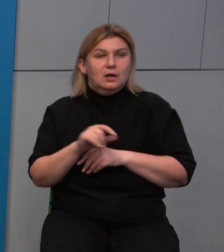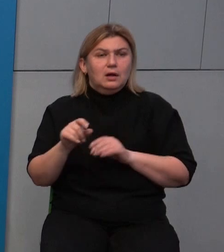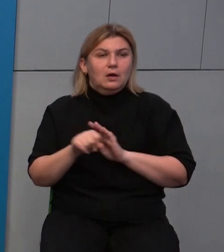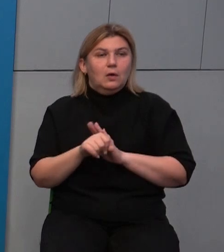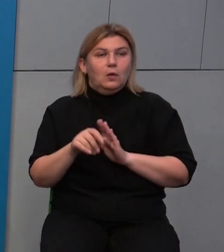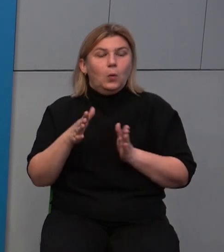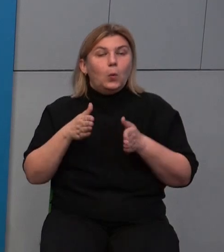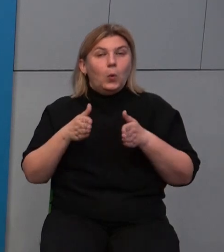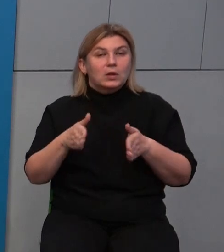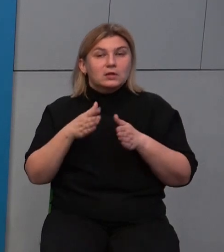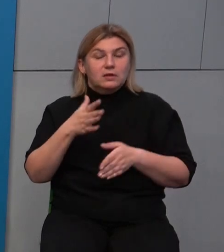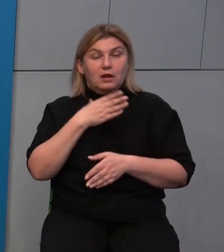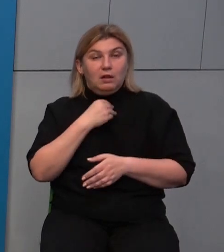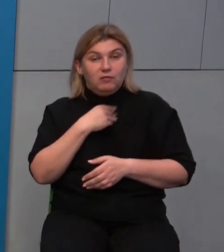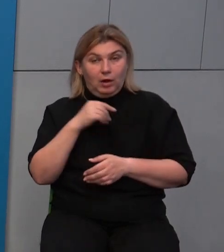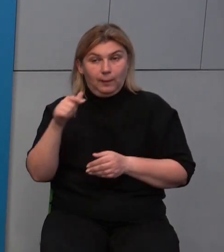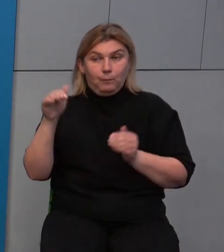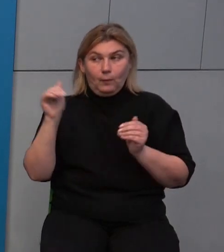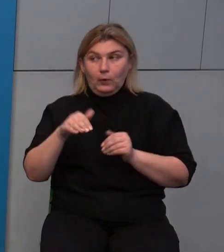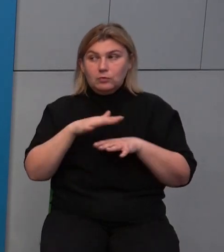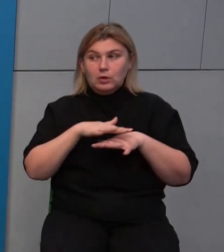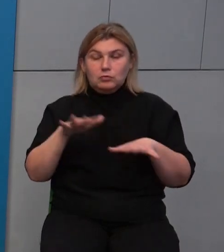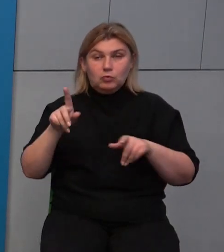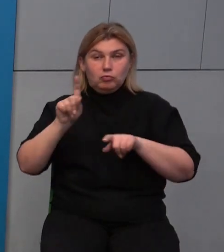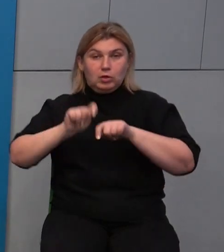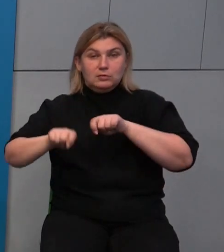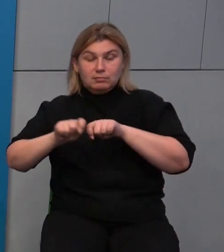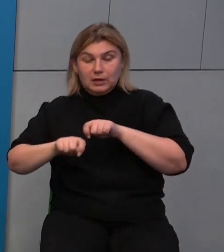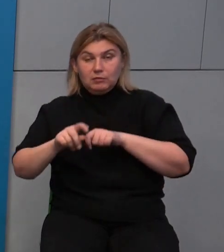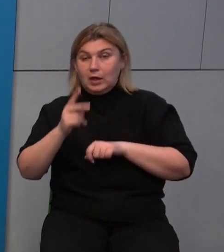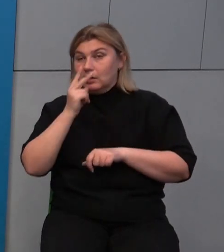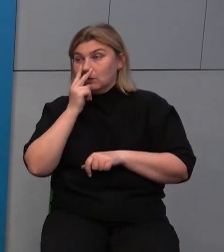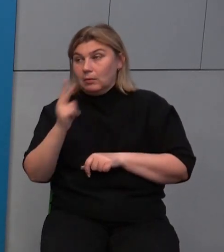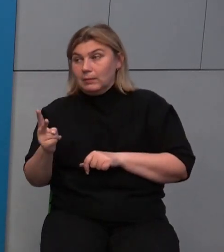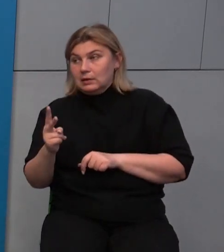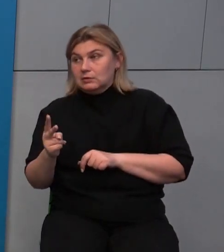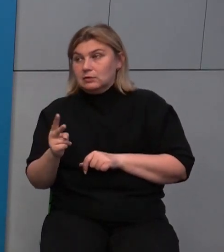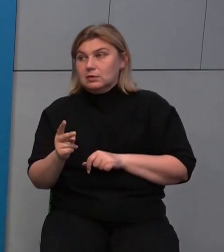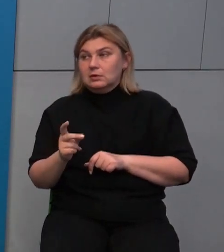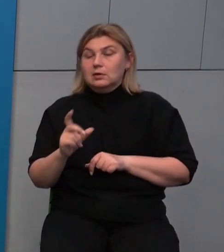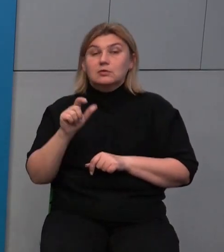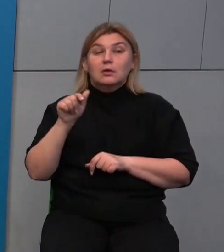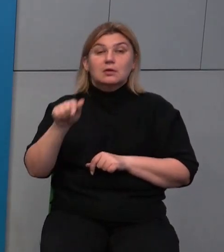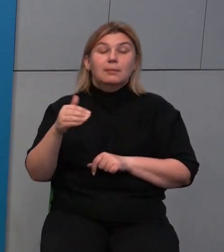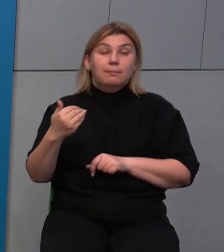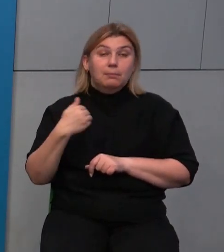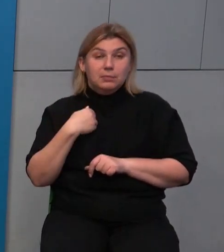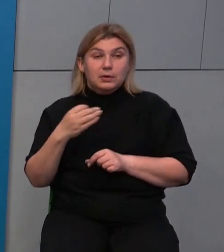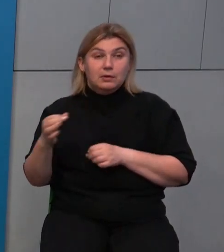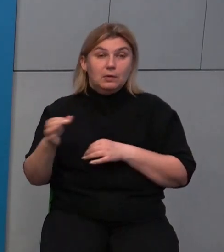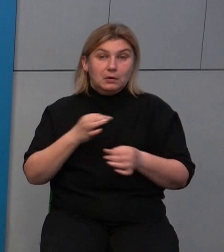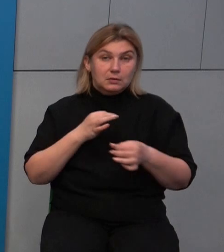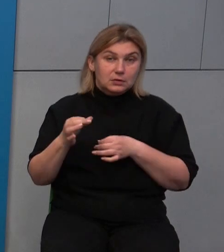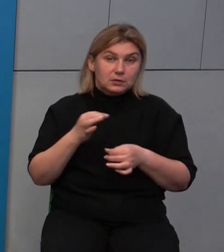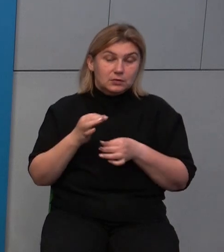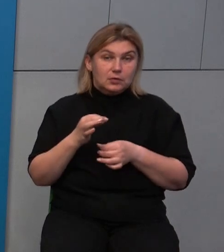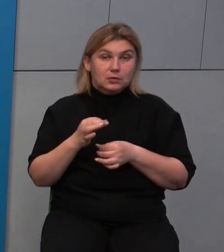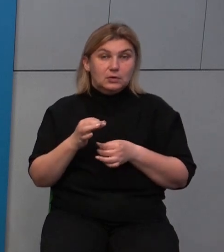i dzięki niej można bardzo dużo rzeczy sprawdzić, to znaczy zobaczyć, co tam było historycznie w danym miejscu.